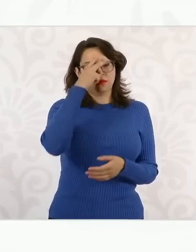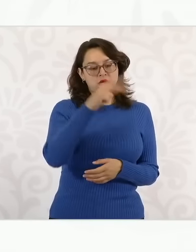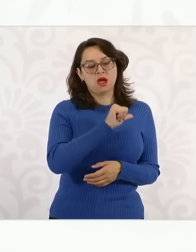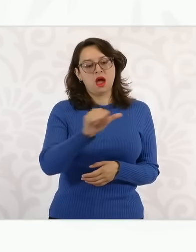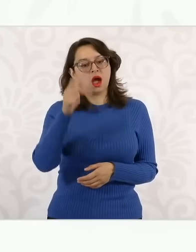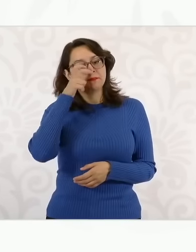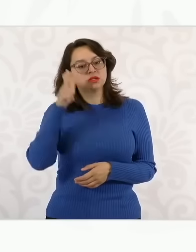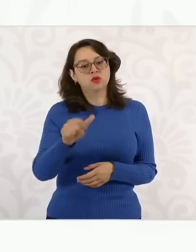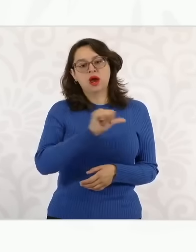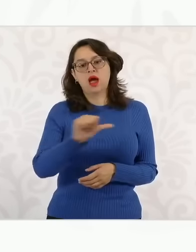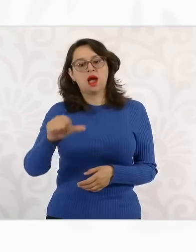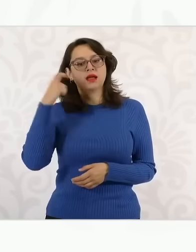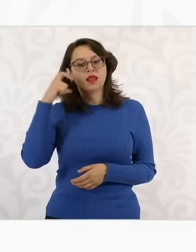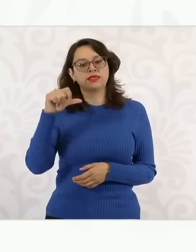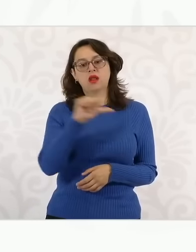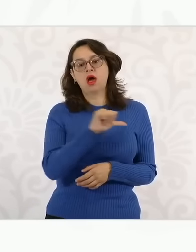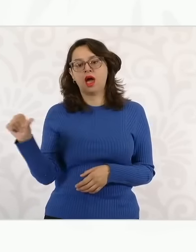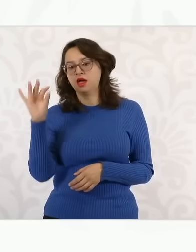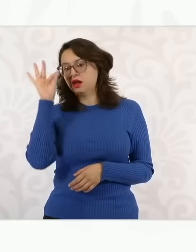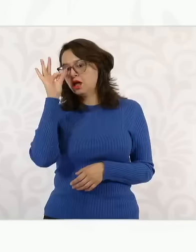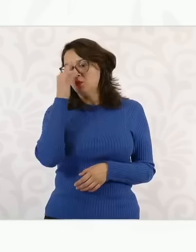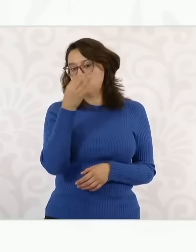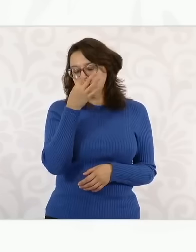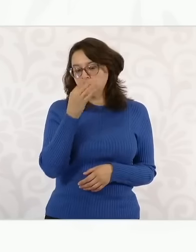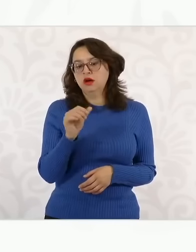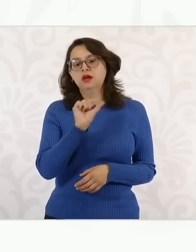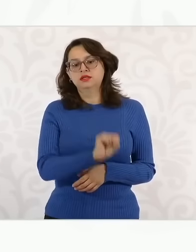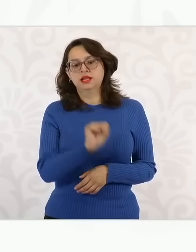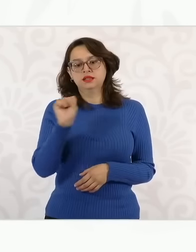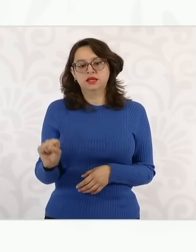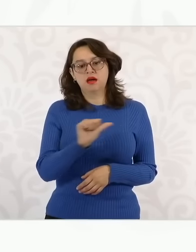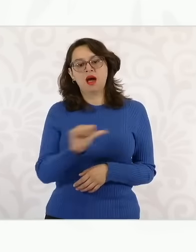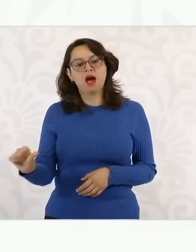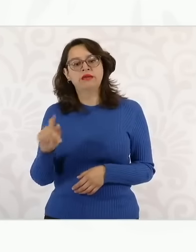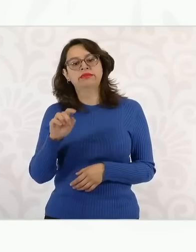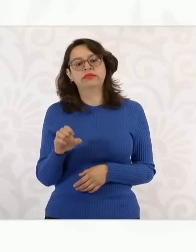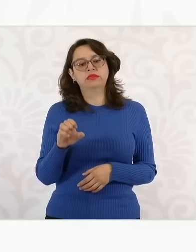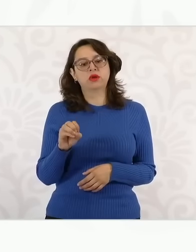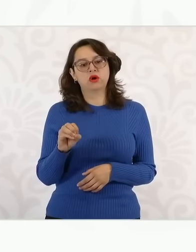México, Querétaro, Querétaro, Saltillo Nuredo. Los porcentajes ya están muy avanzados y prácticamente